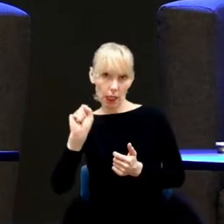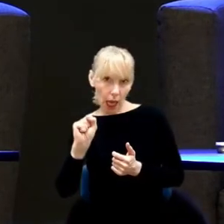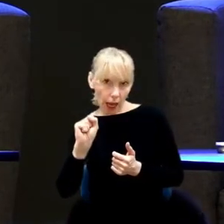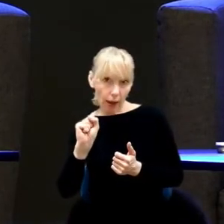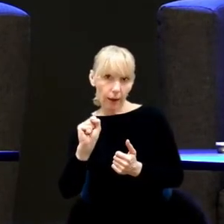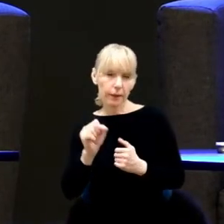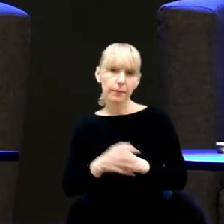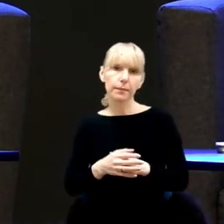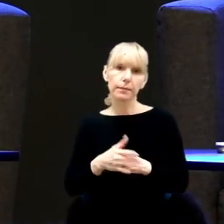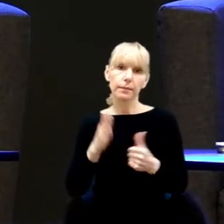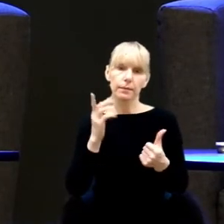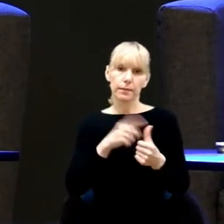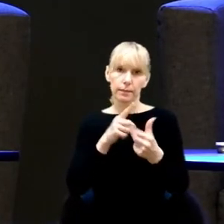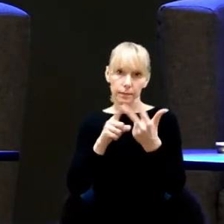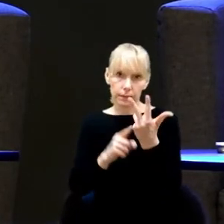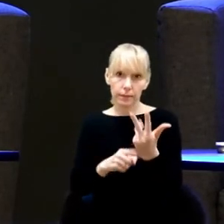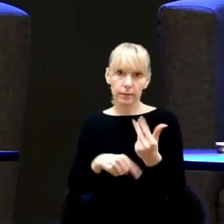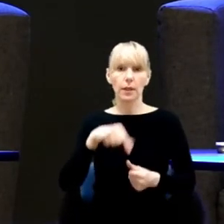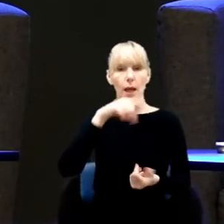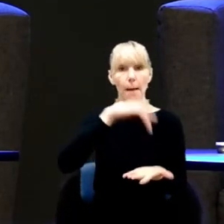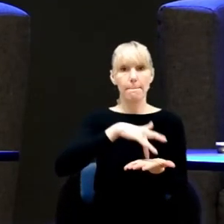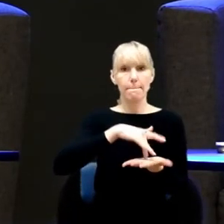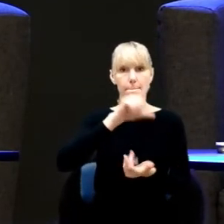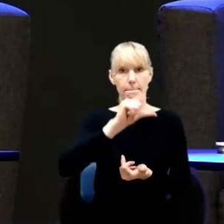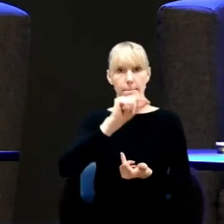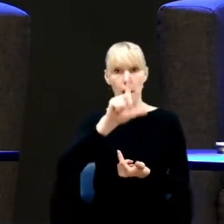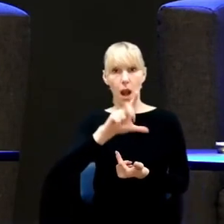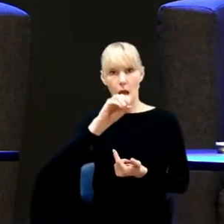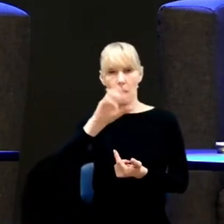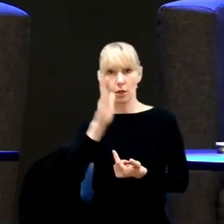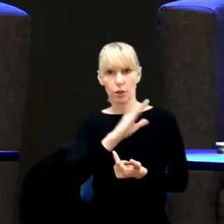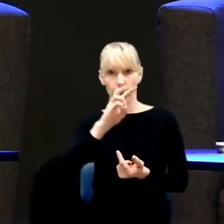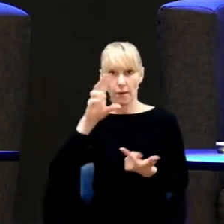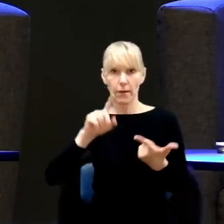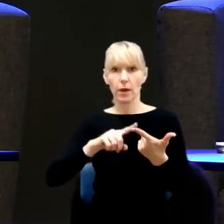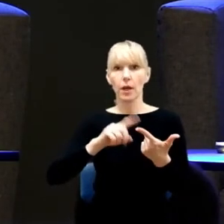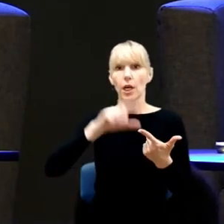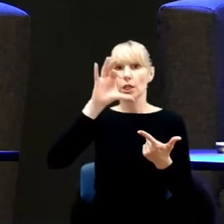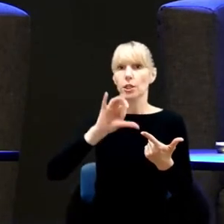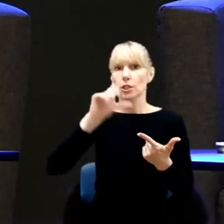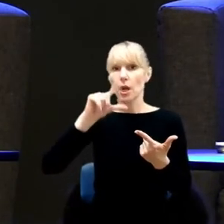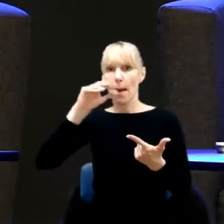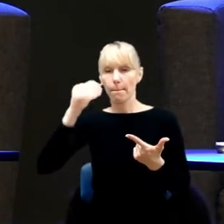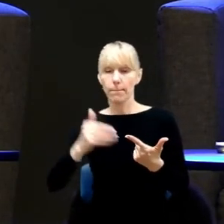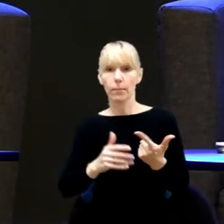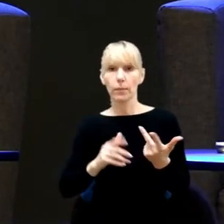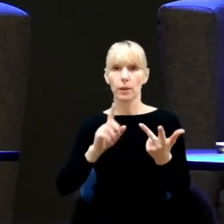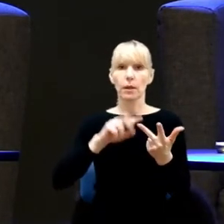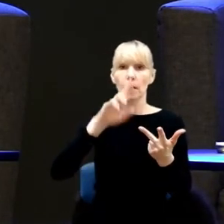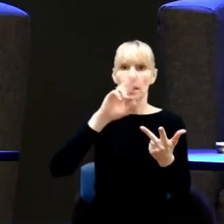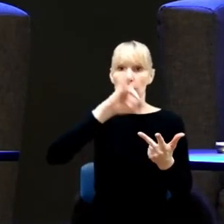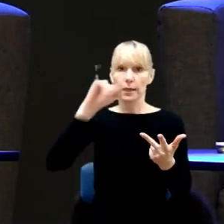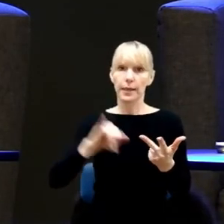nasz dzisiejszy gospodarz Pleszew, Śrem, Jarocin, Ostrów Wielkopolski,